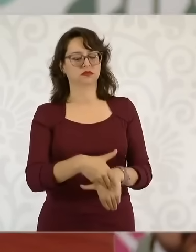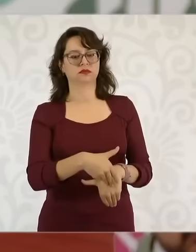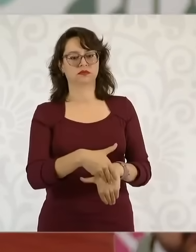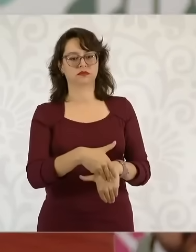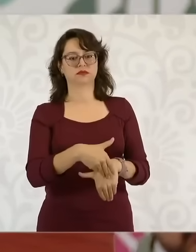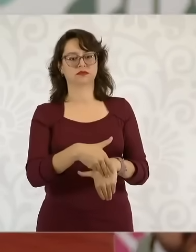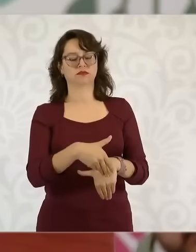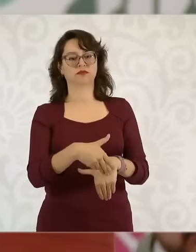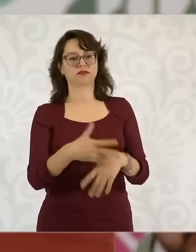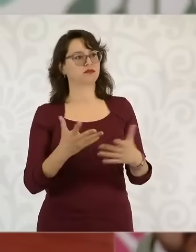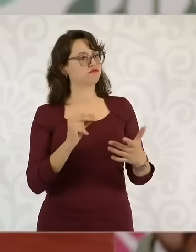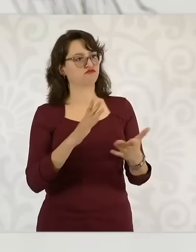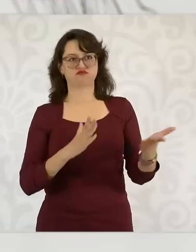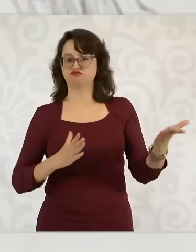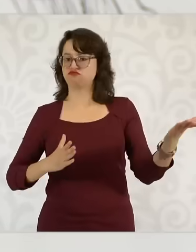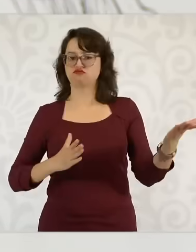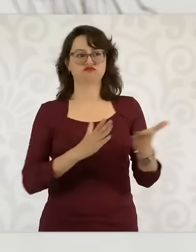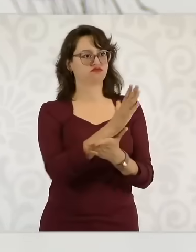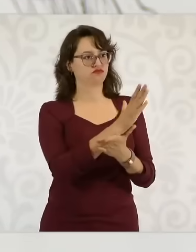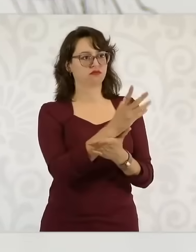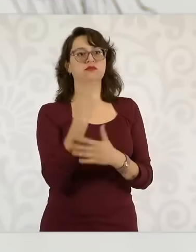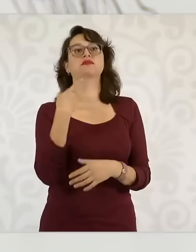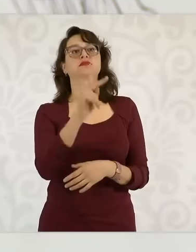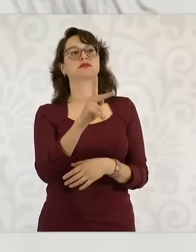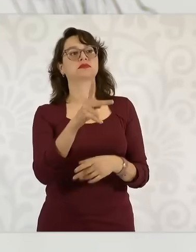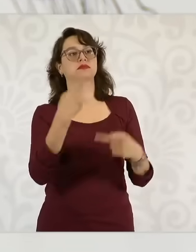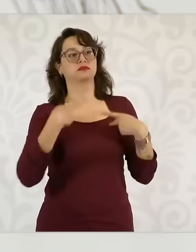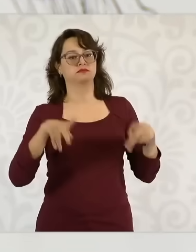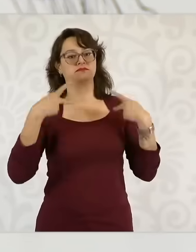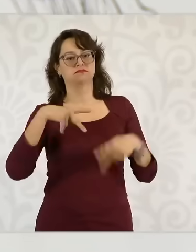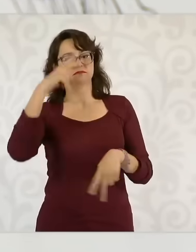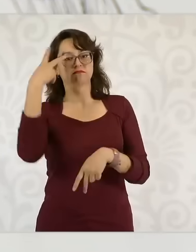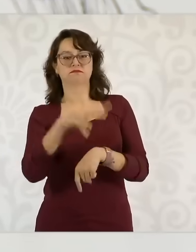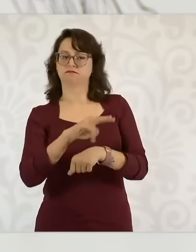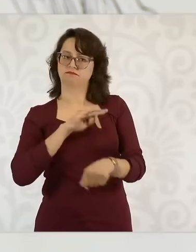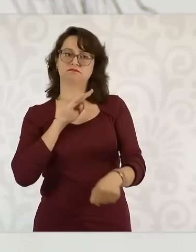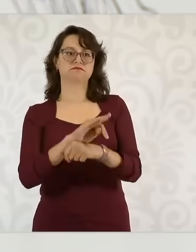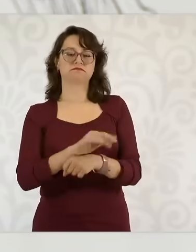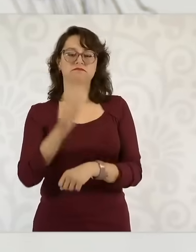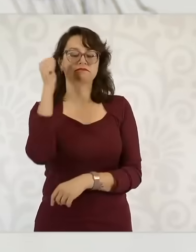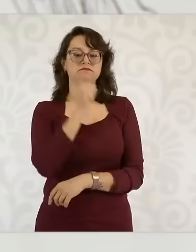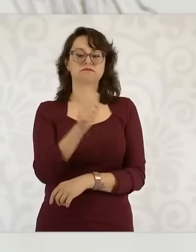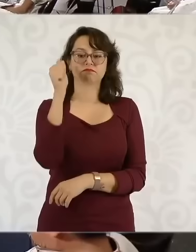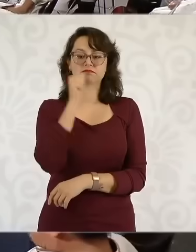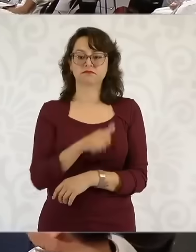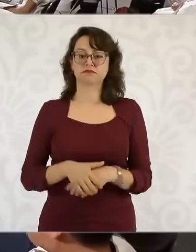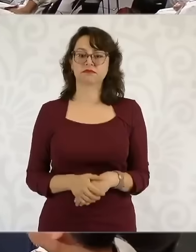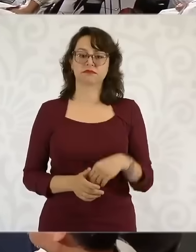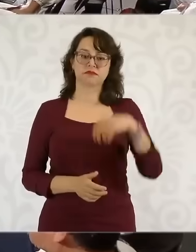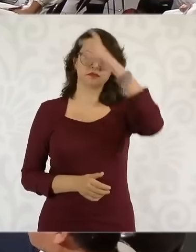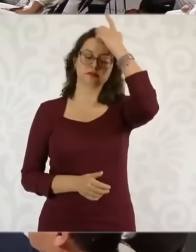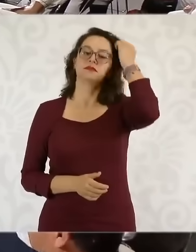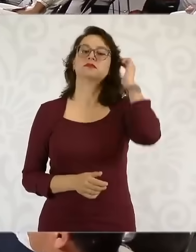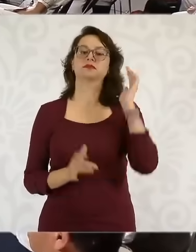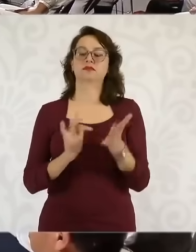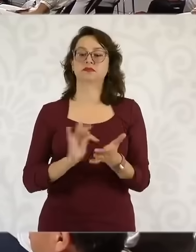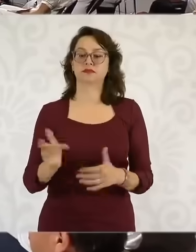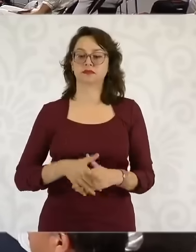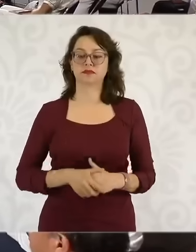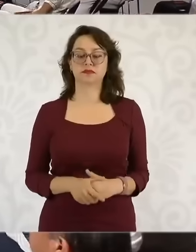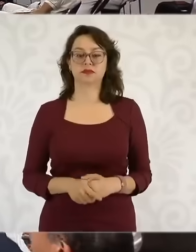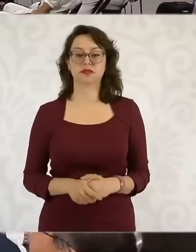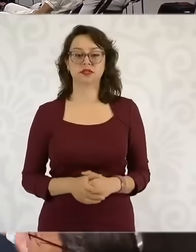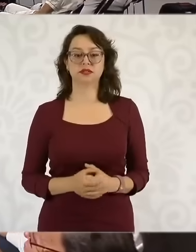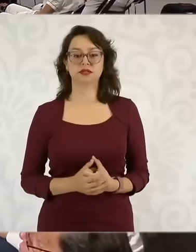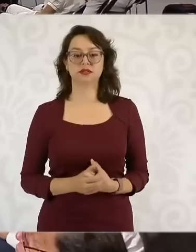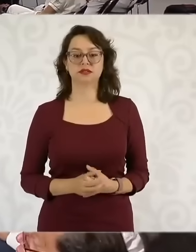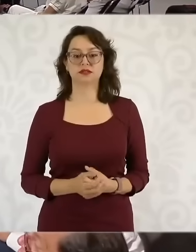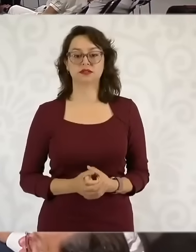el respeto a la no intervención pero siempre en la defensa de las y los mexicanos Gracias